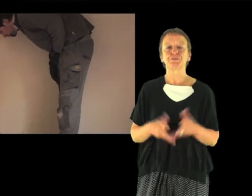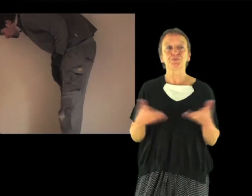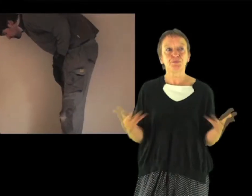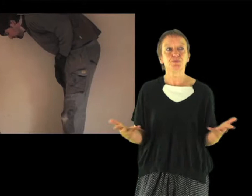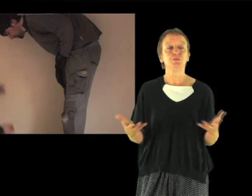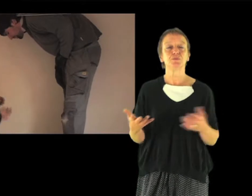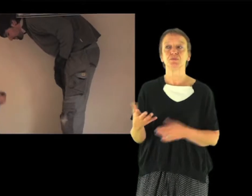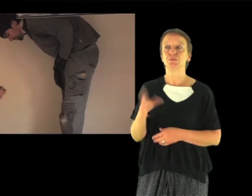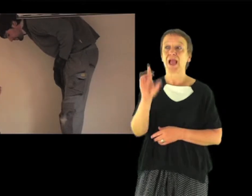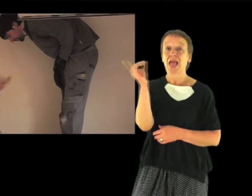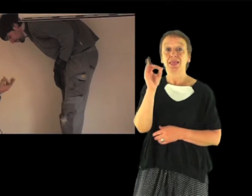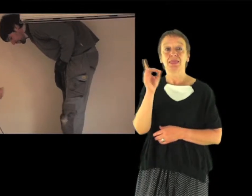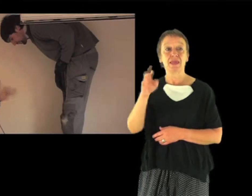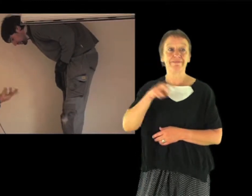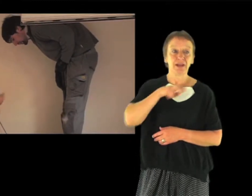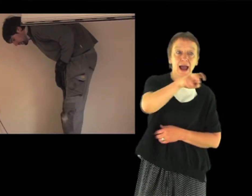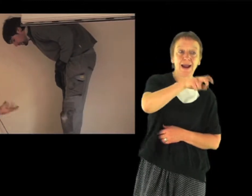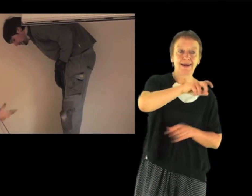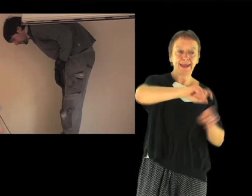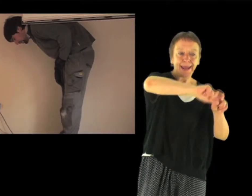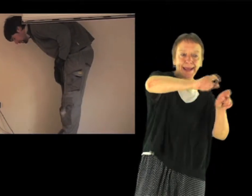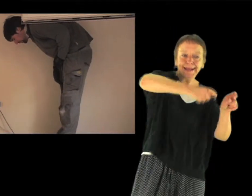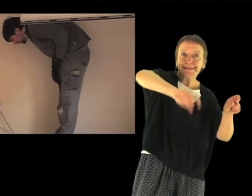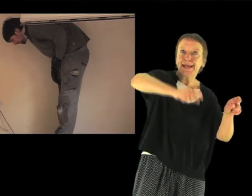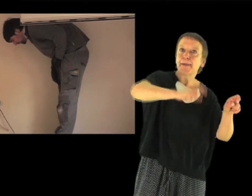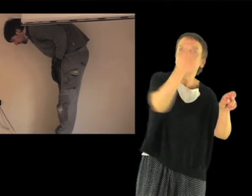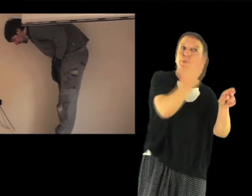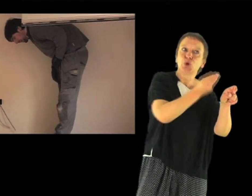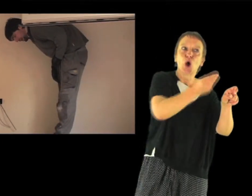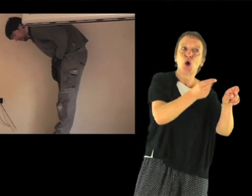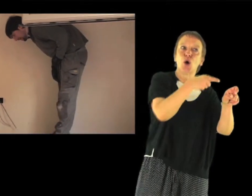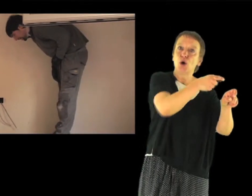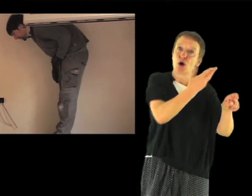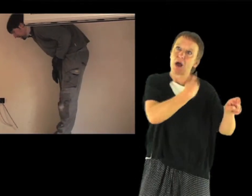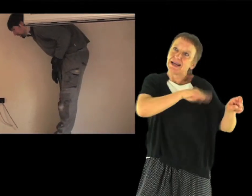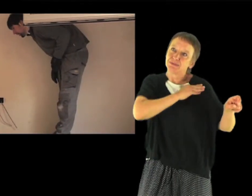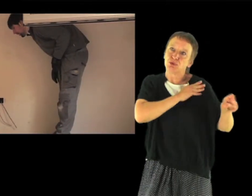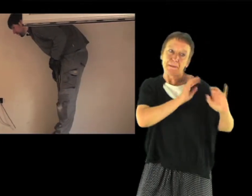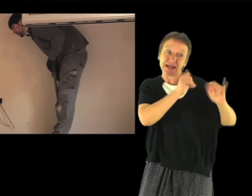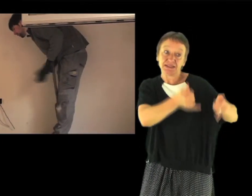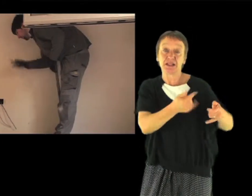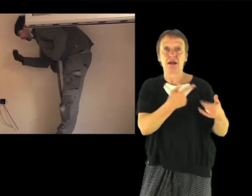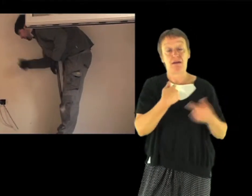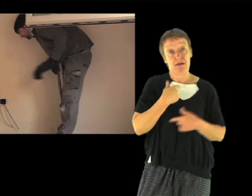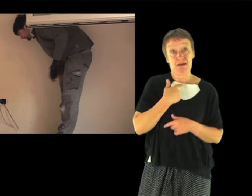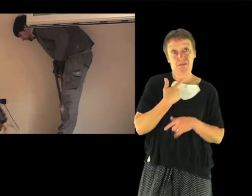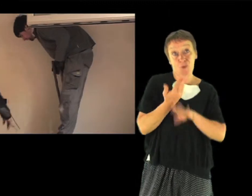Quand je sais que c'est lui qui est responsable d'un capteur, je préviens les gens